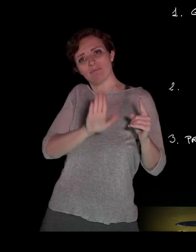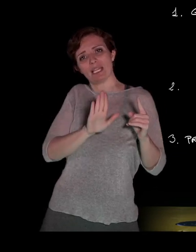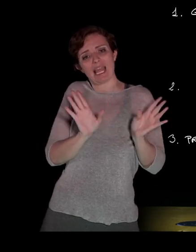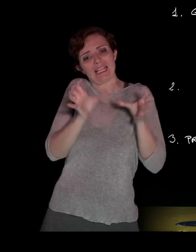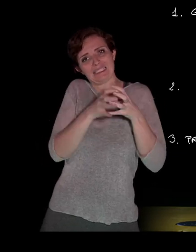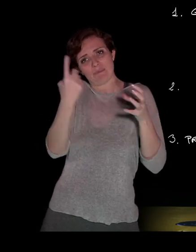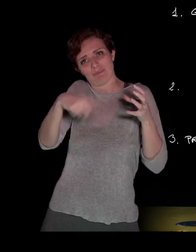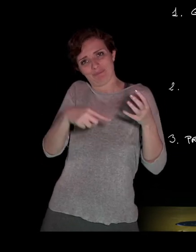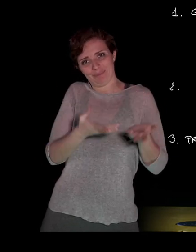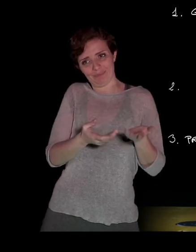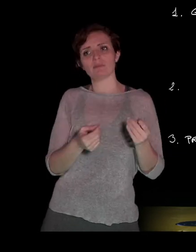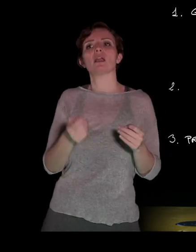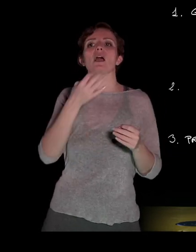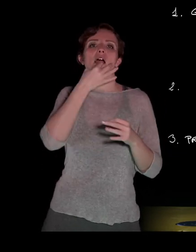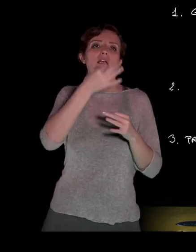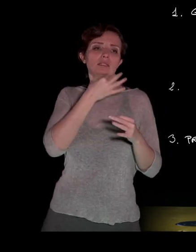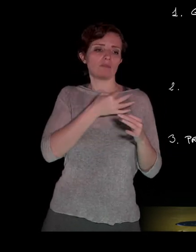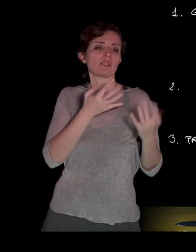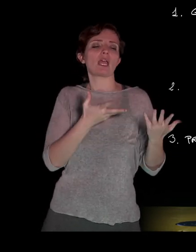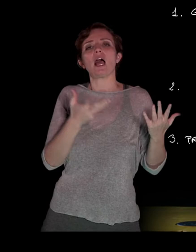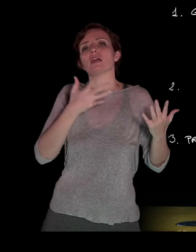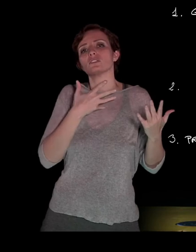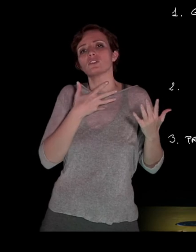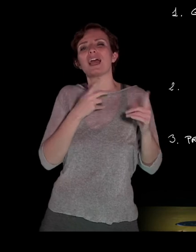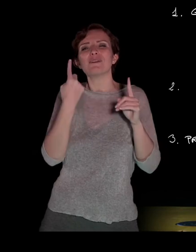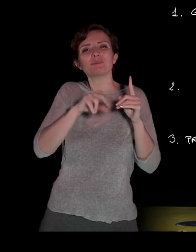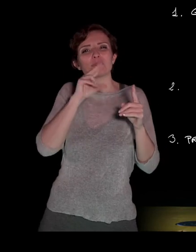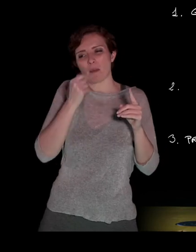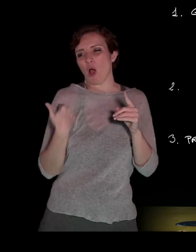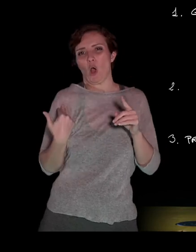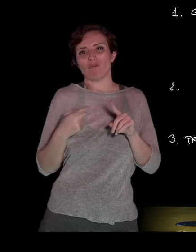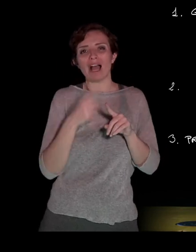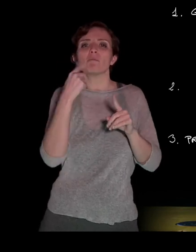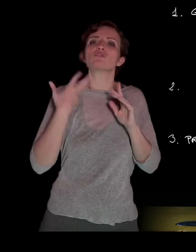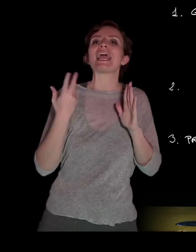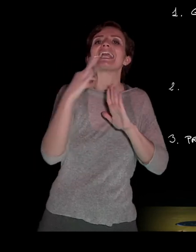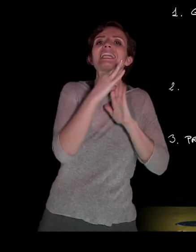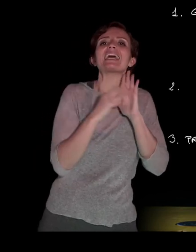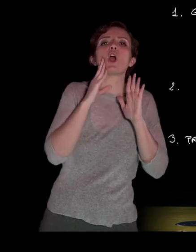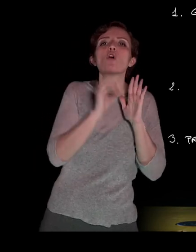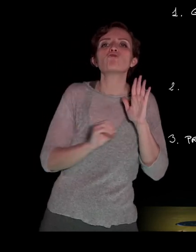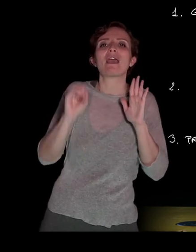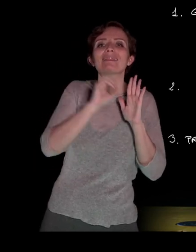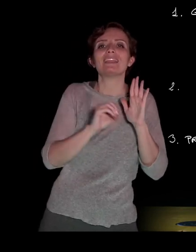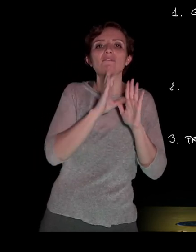La proprietà caratteristica dell'insieme... è quella legge di cui parlavamo prima, ossia quel criterio, oggettivo ed univoco,